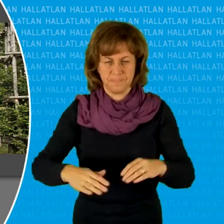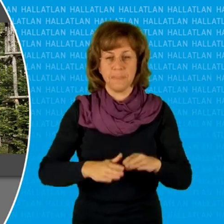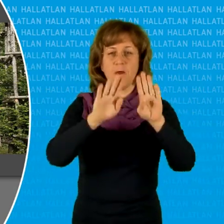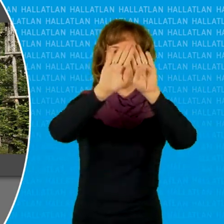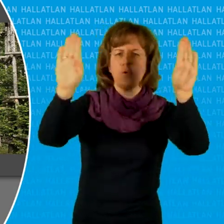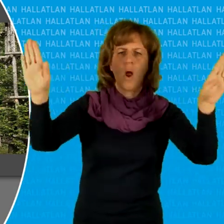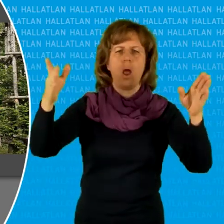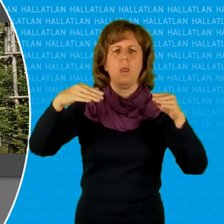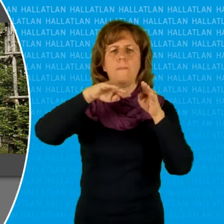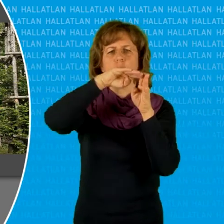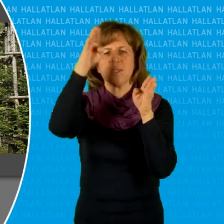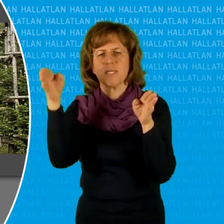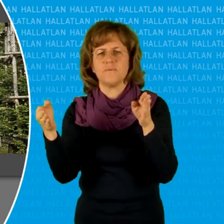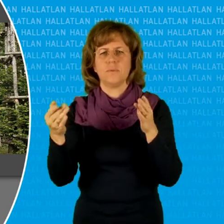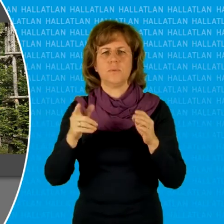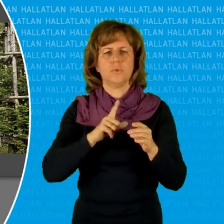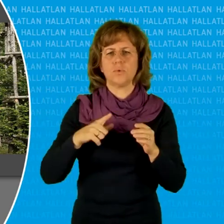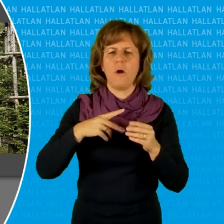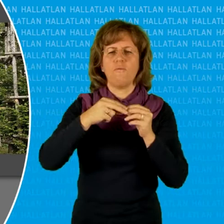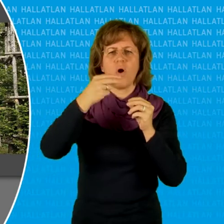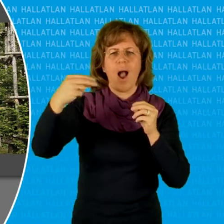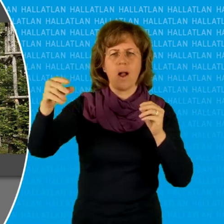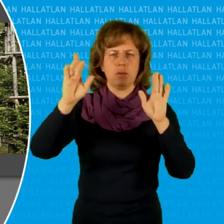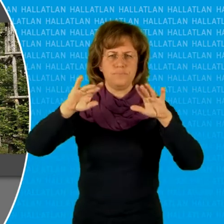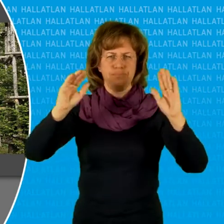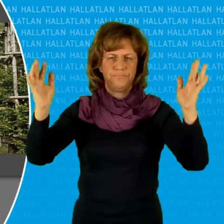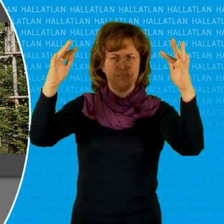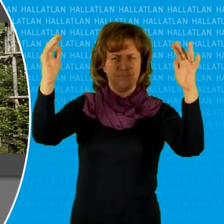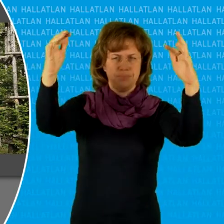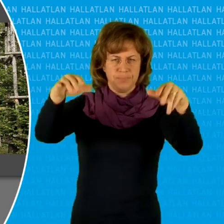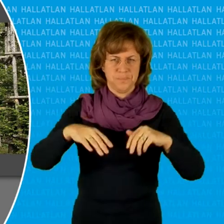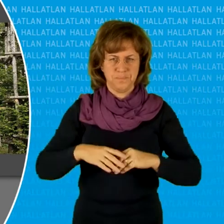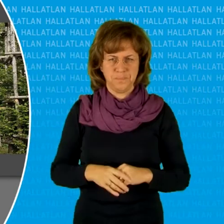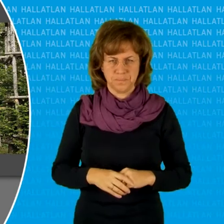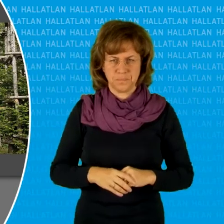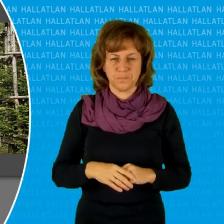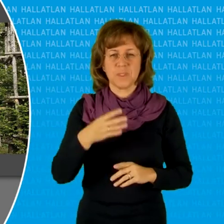a falakat és a boltíveket pedig az ágak képezik